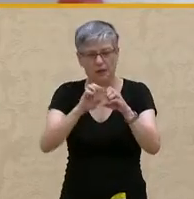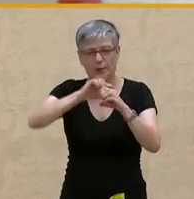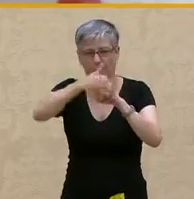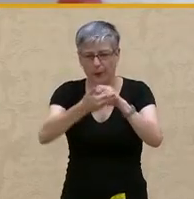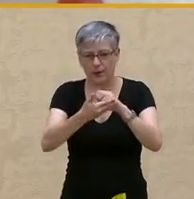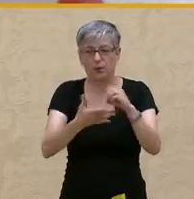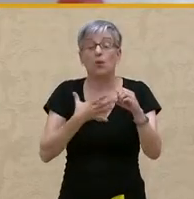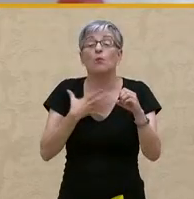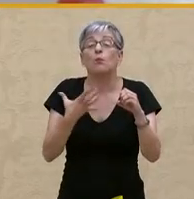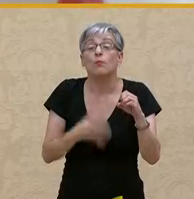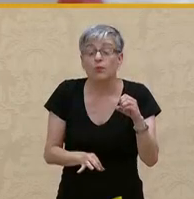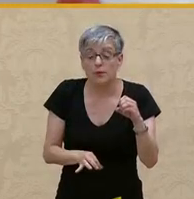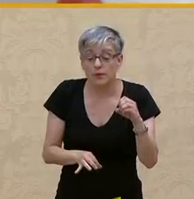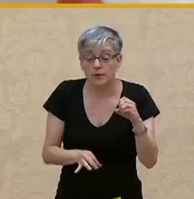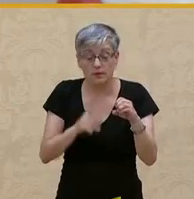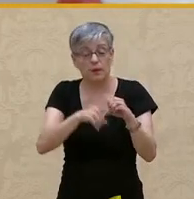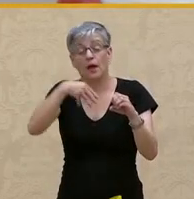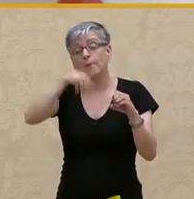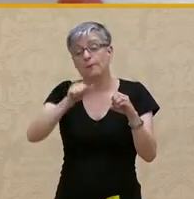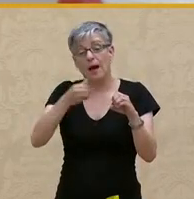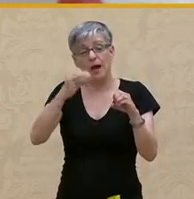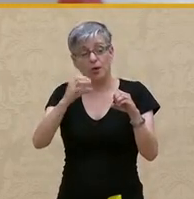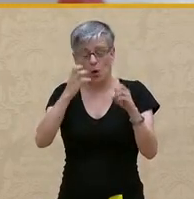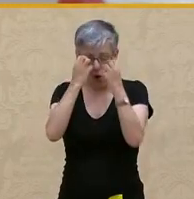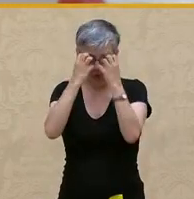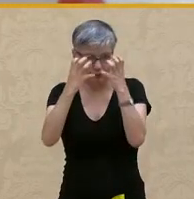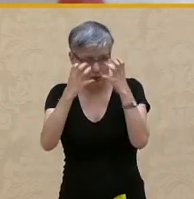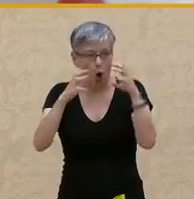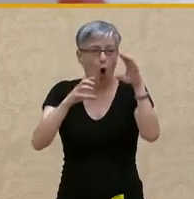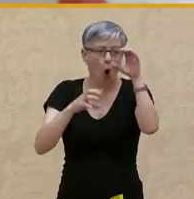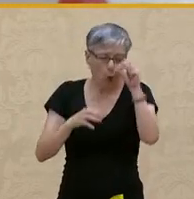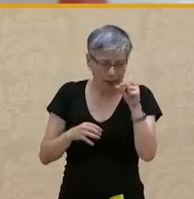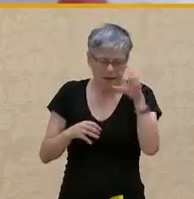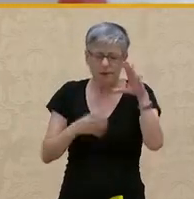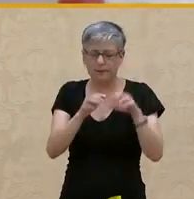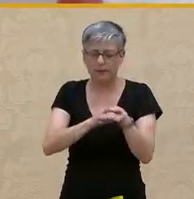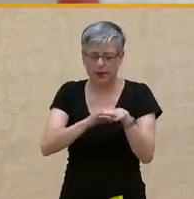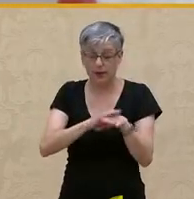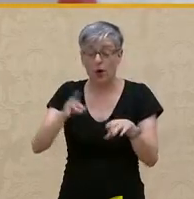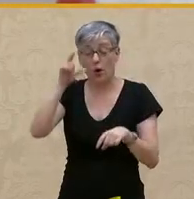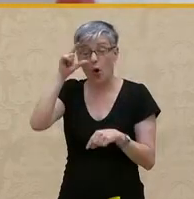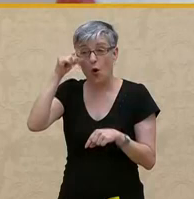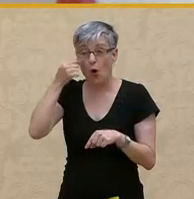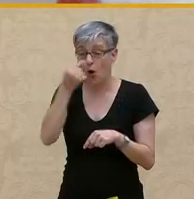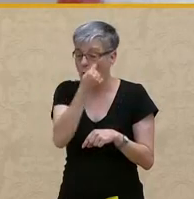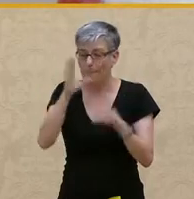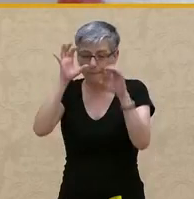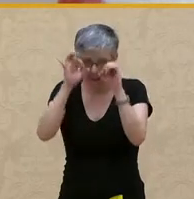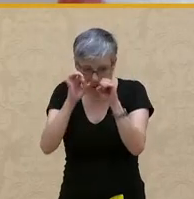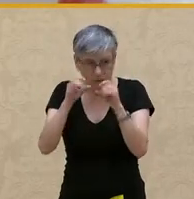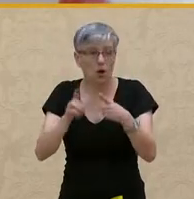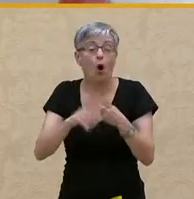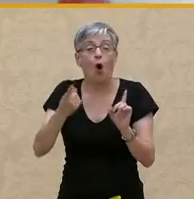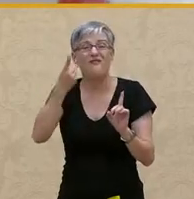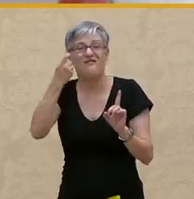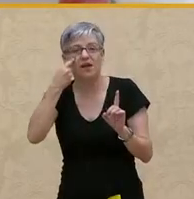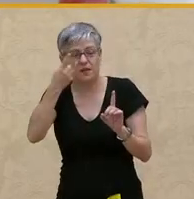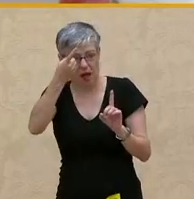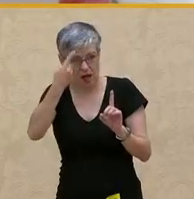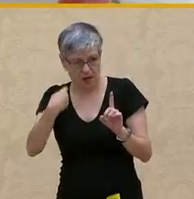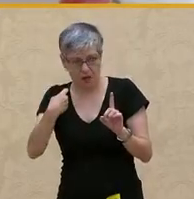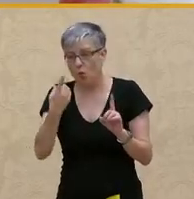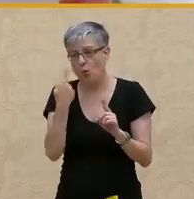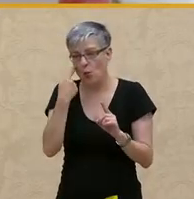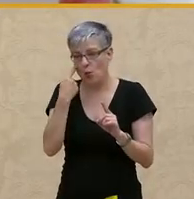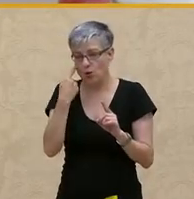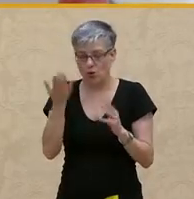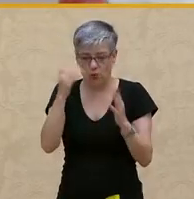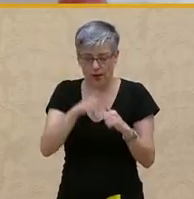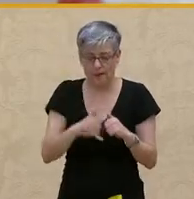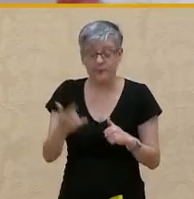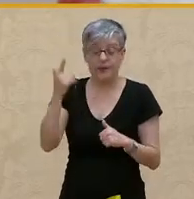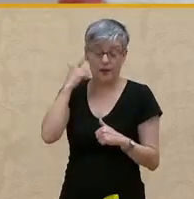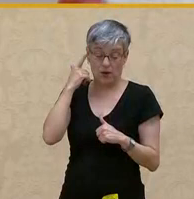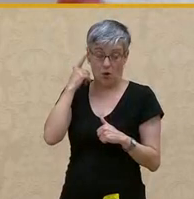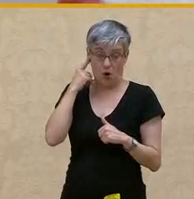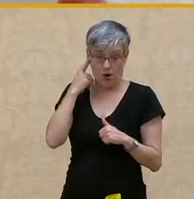puede dar macroftalmias o anomalías que pueden ser falta de un ojo. A nivel de oído hay anomalías